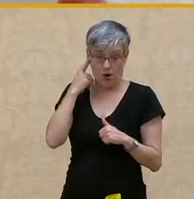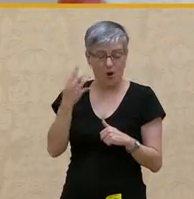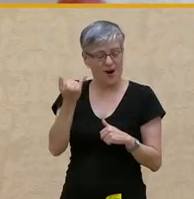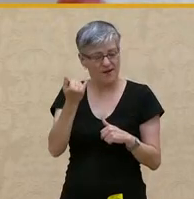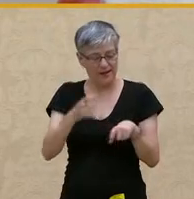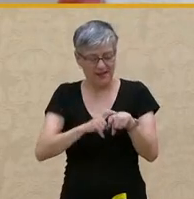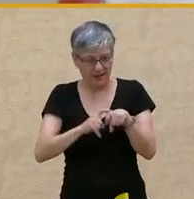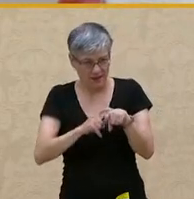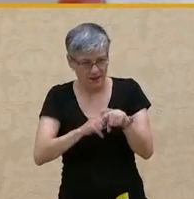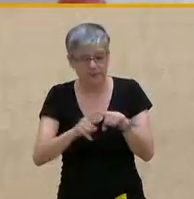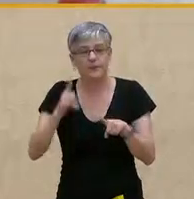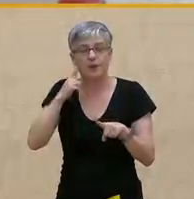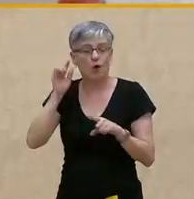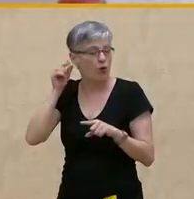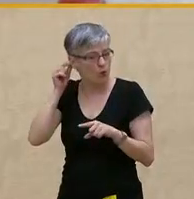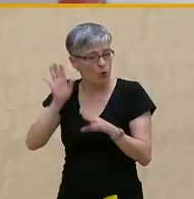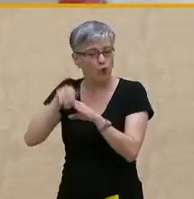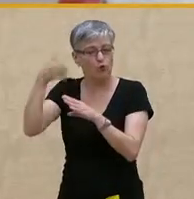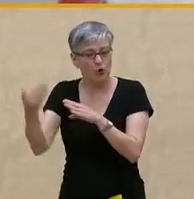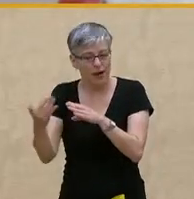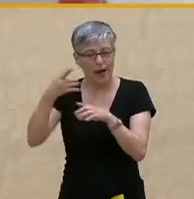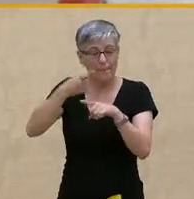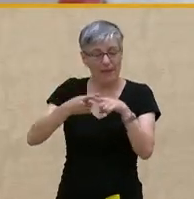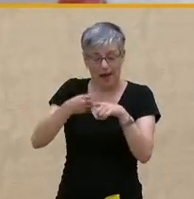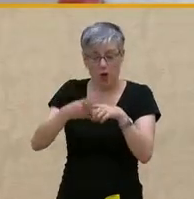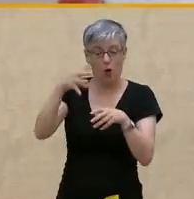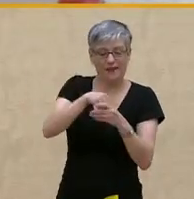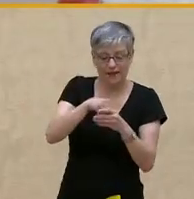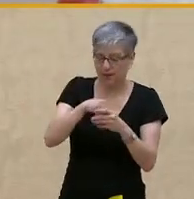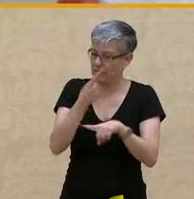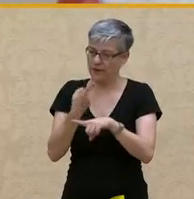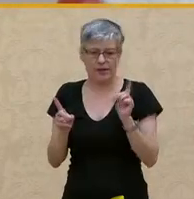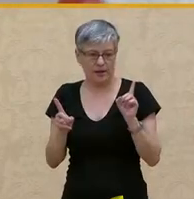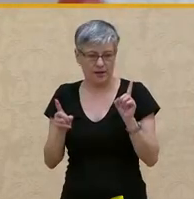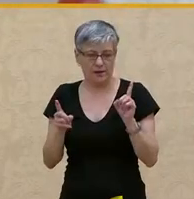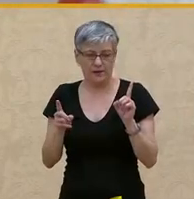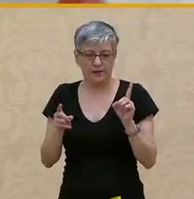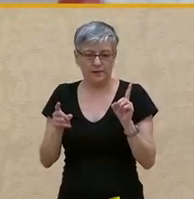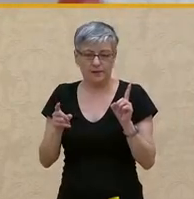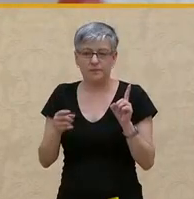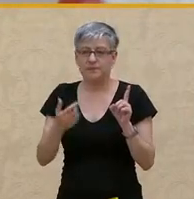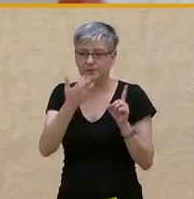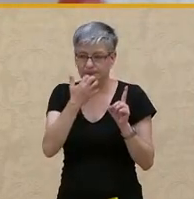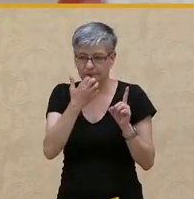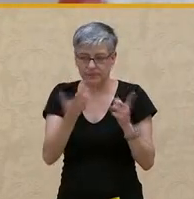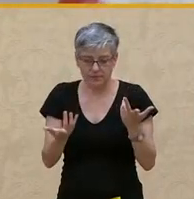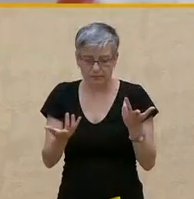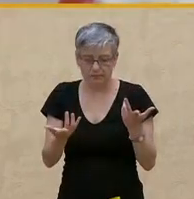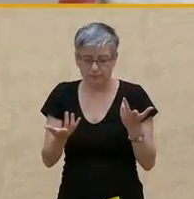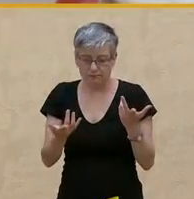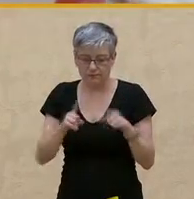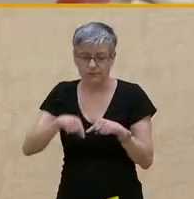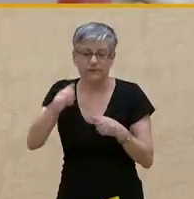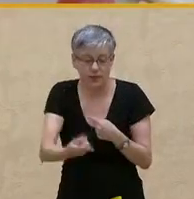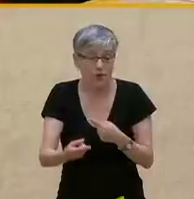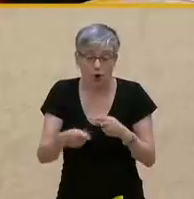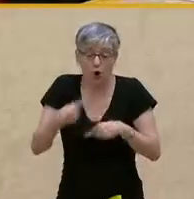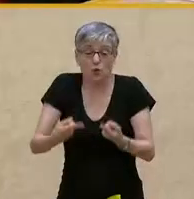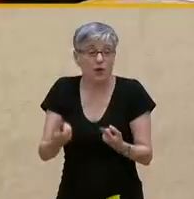de oído externo, medio o interno que pueden dar malformación y sobre todo sordera. Pero